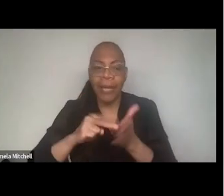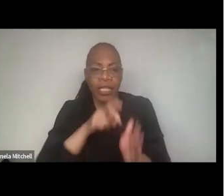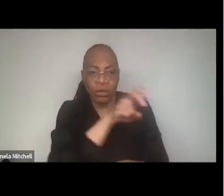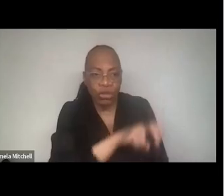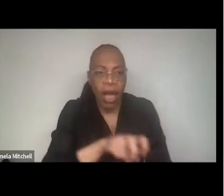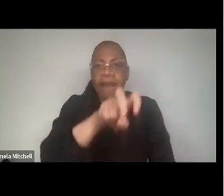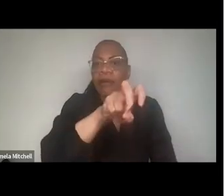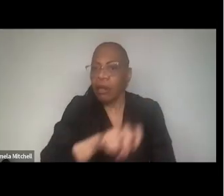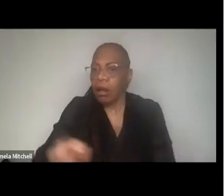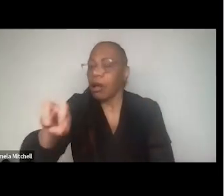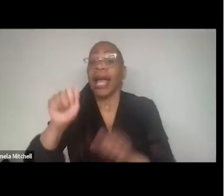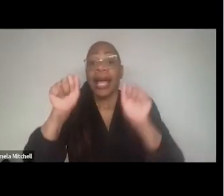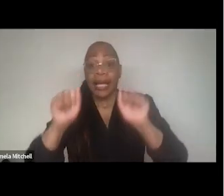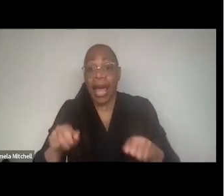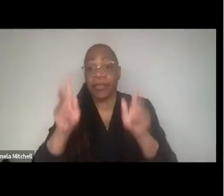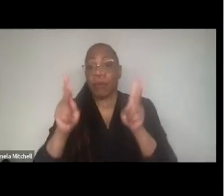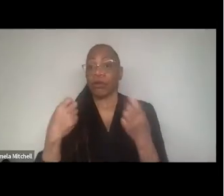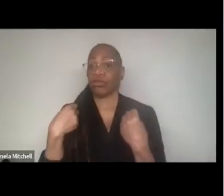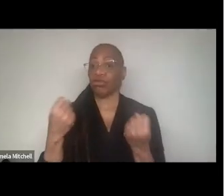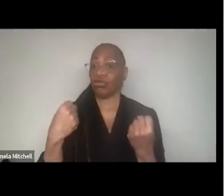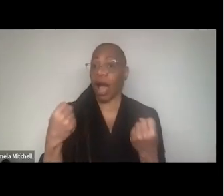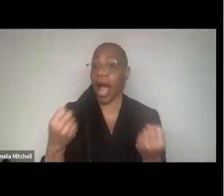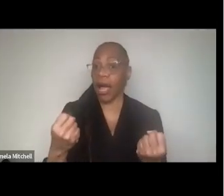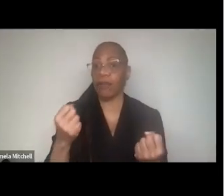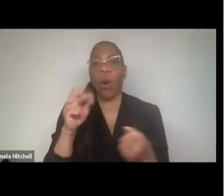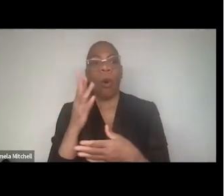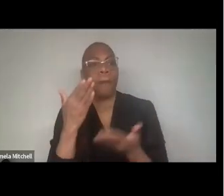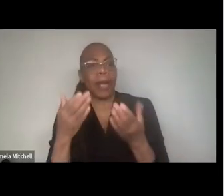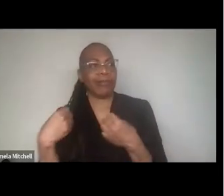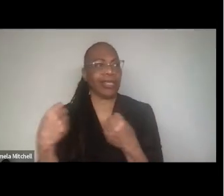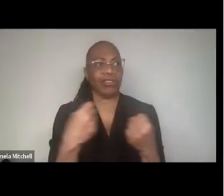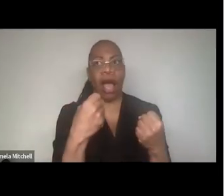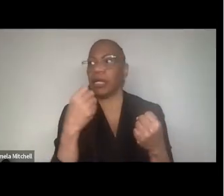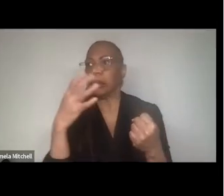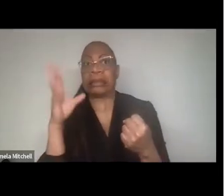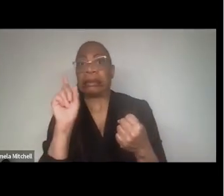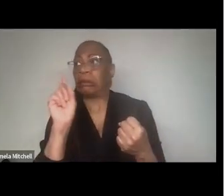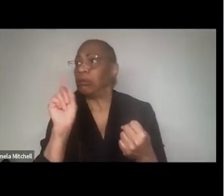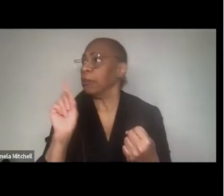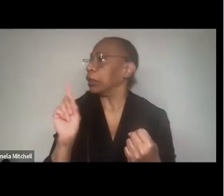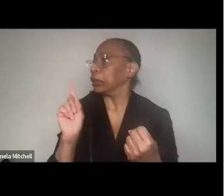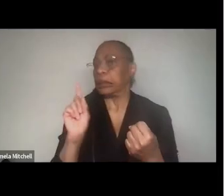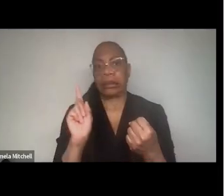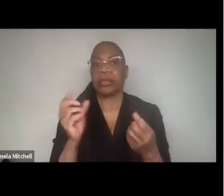¿Pueden conducir siquiera? ¿Se pierden? Y así, hay mucho que explorar con el transporte.